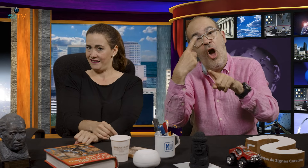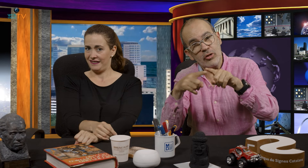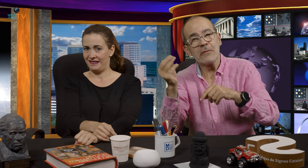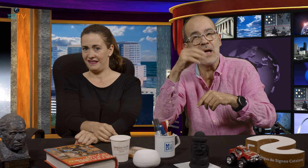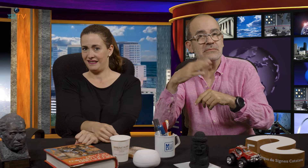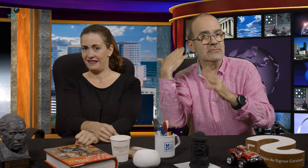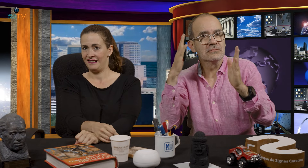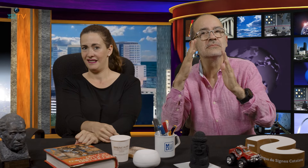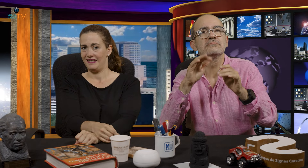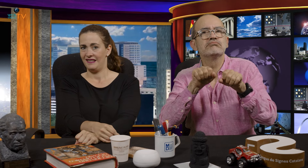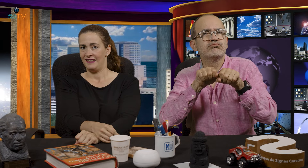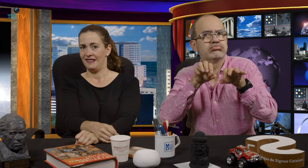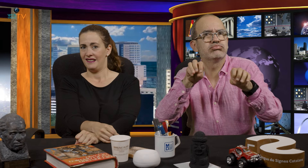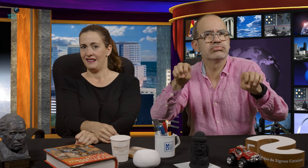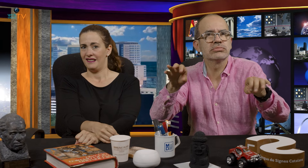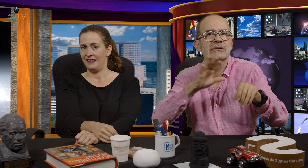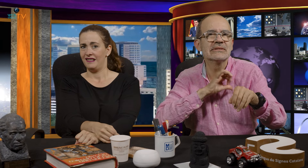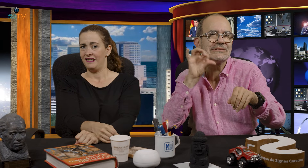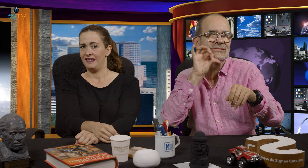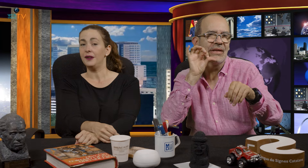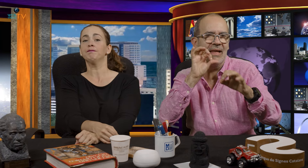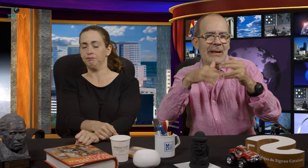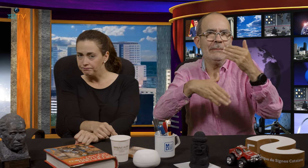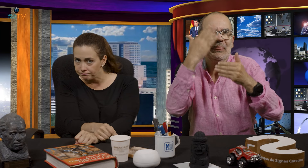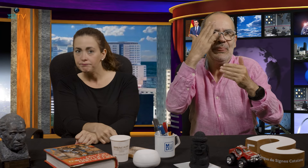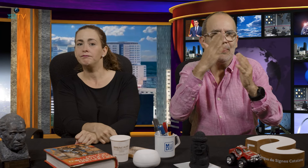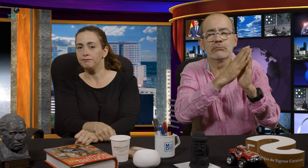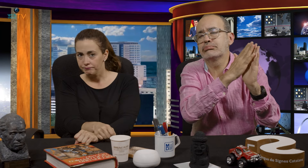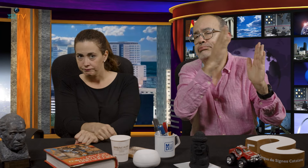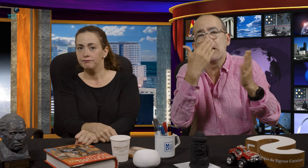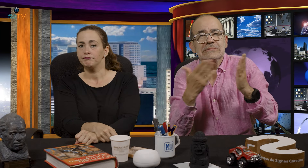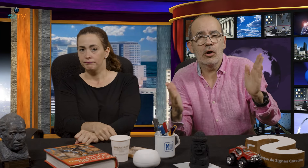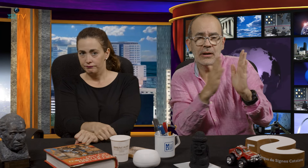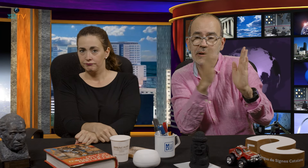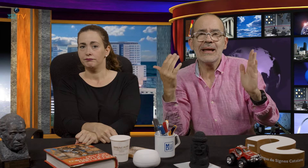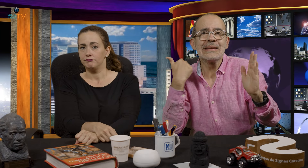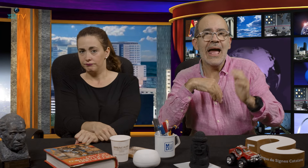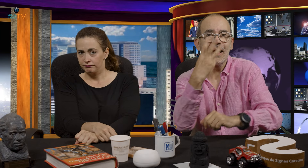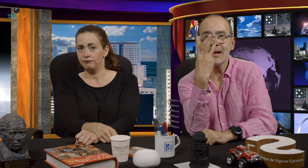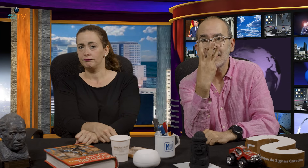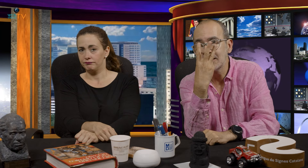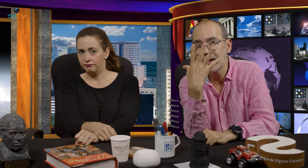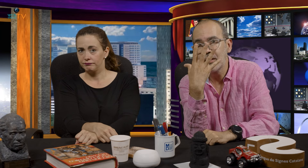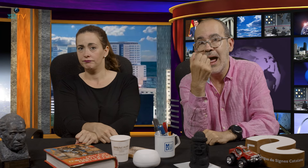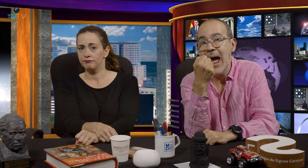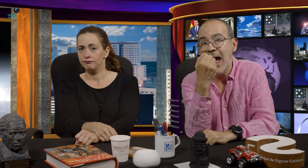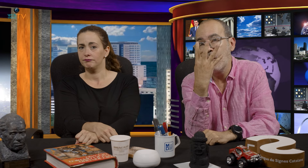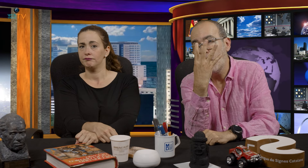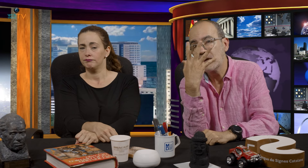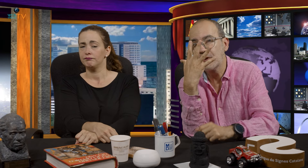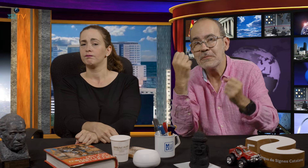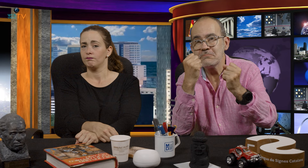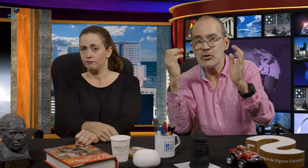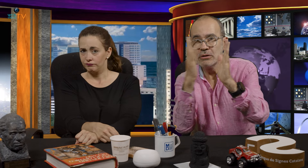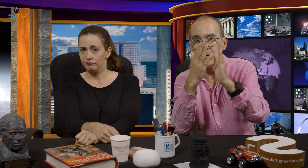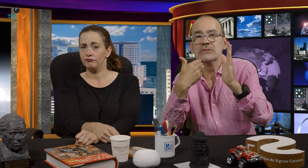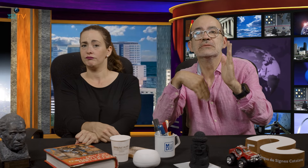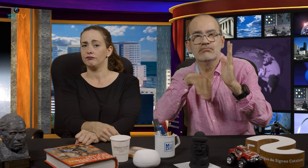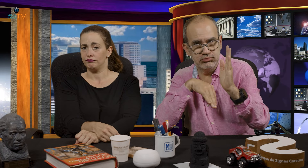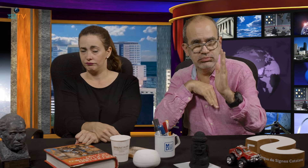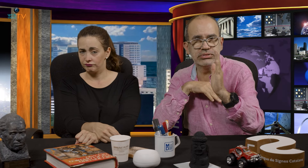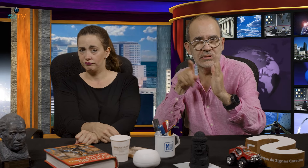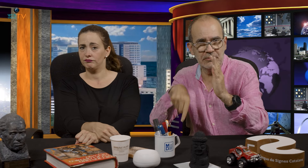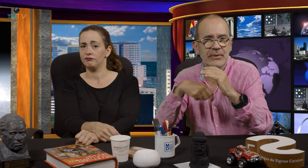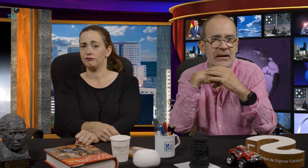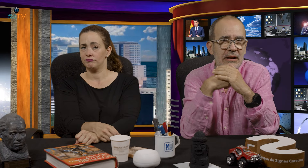O la Sida, que hasta ahora lleva un total de 35 a 45 millones de muertos.